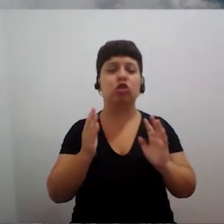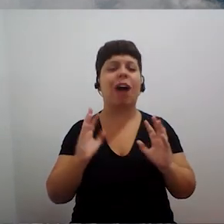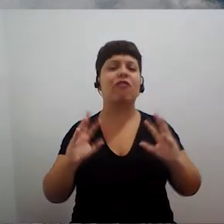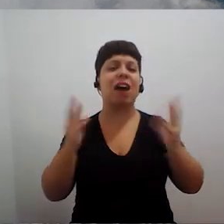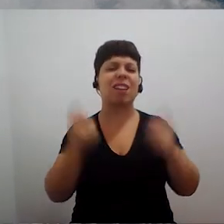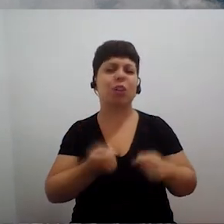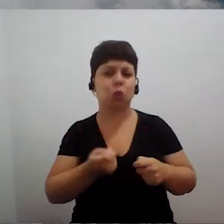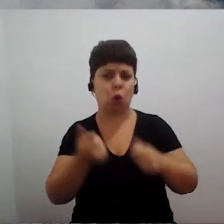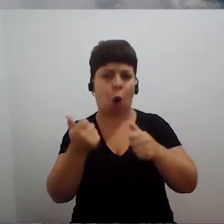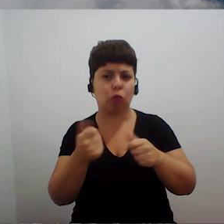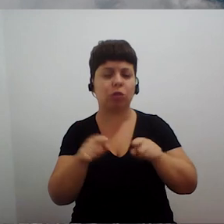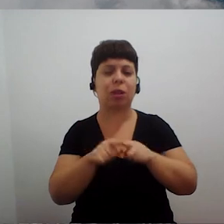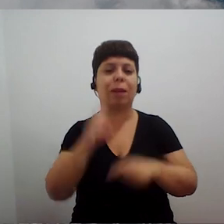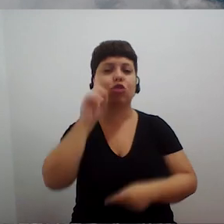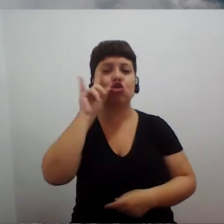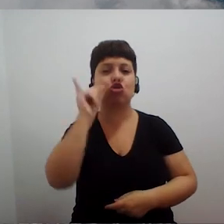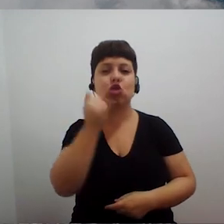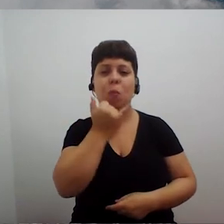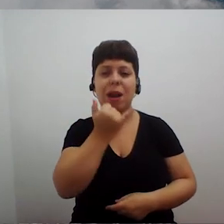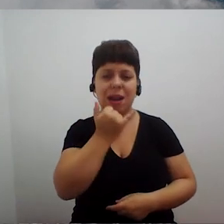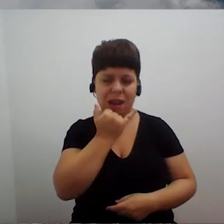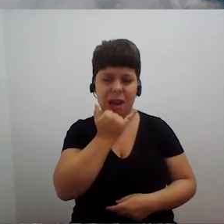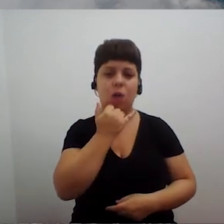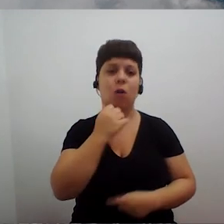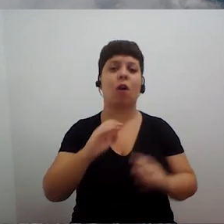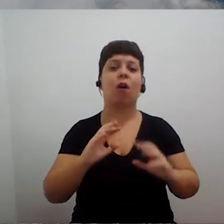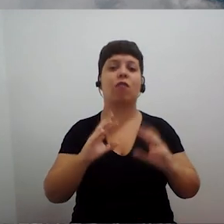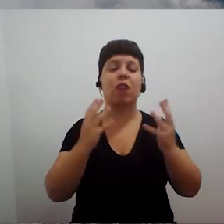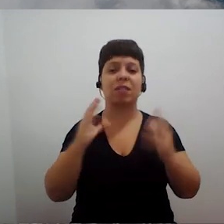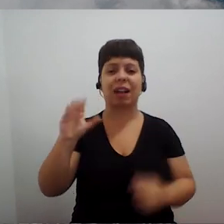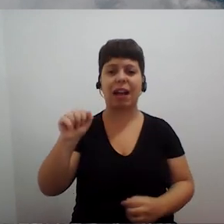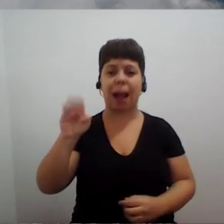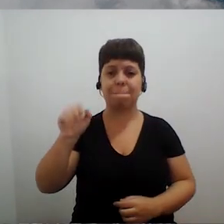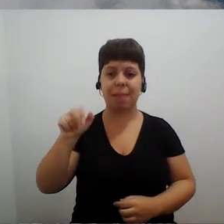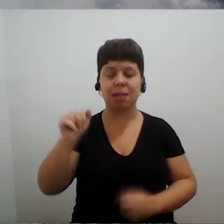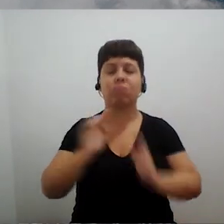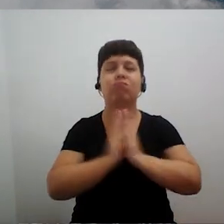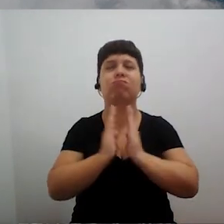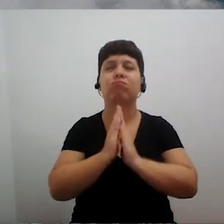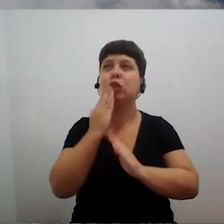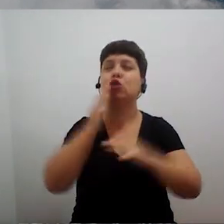Ano Novo e o dia do Perdão na festa das Cabanas na festa de sucot pelas chuvas para que chova